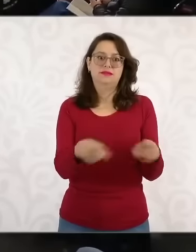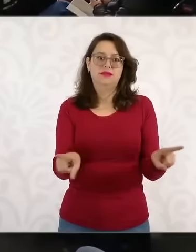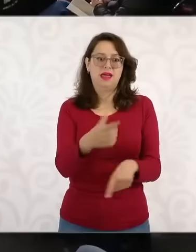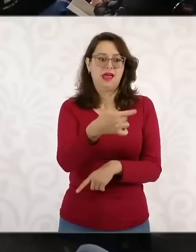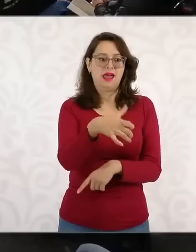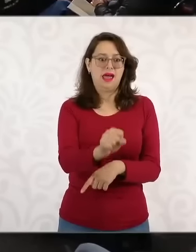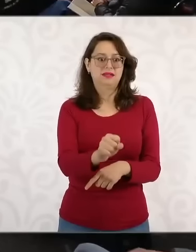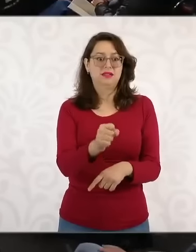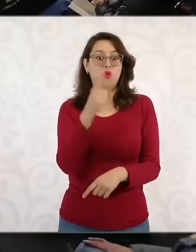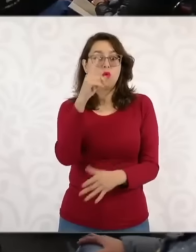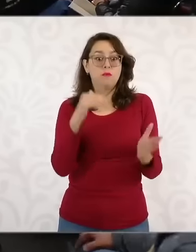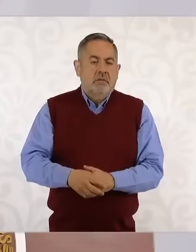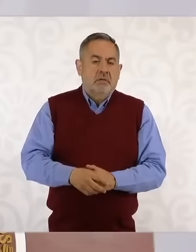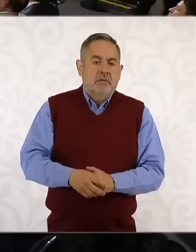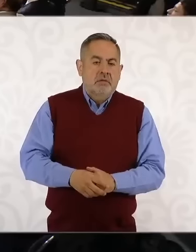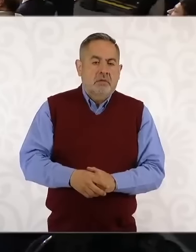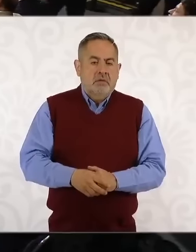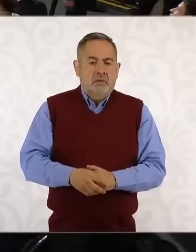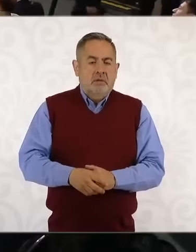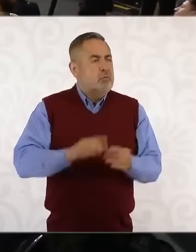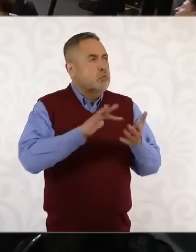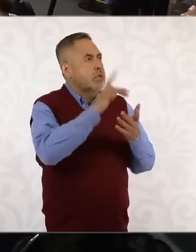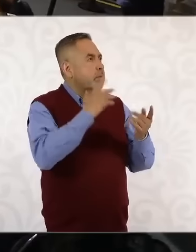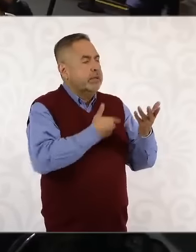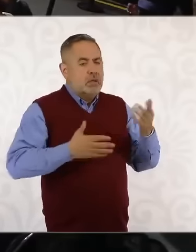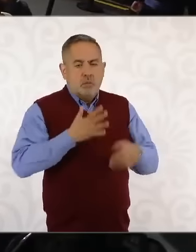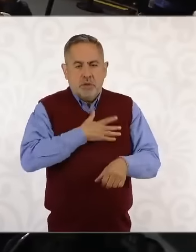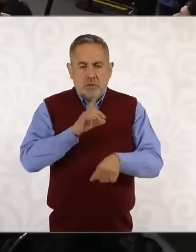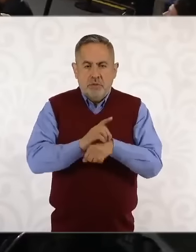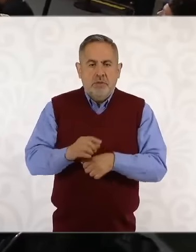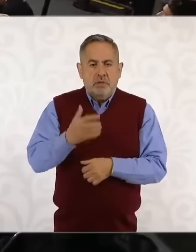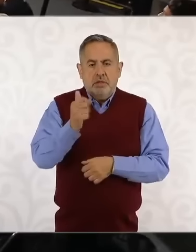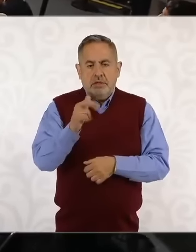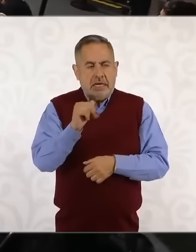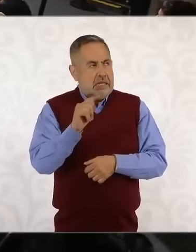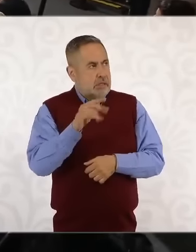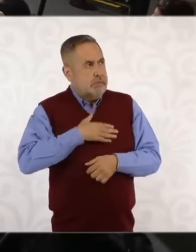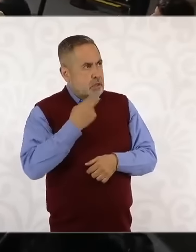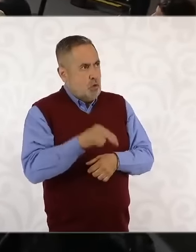equivalente se llama. Muchas gracias, presidenta. Buenos días, Yaret Arcinega de Revista Fortuna.